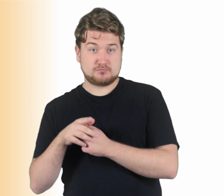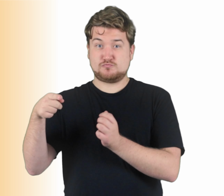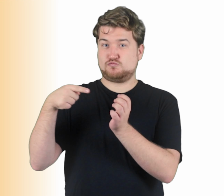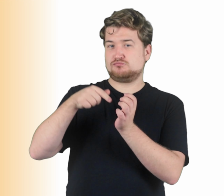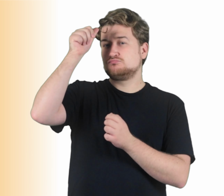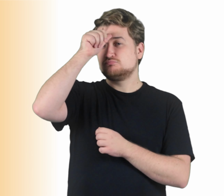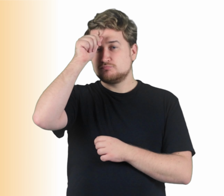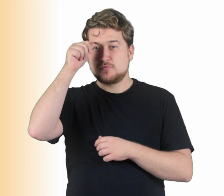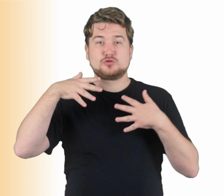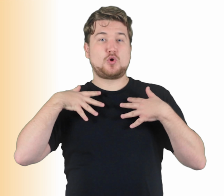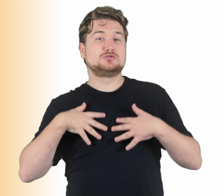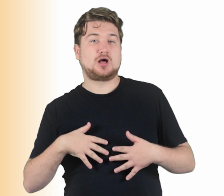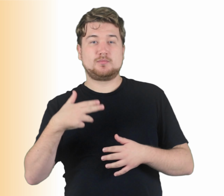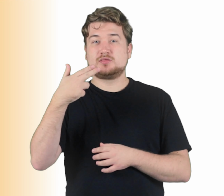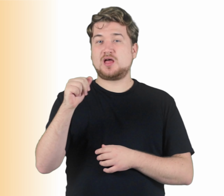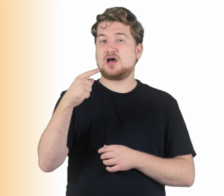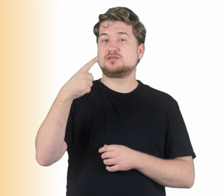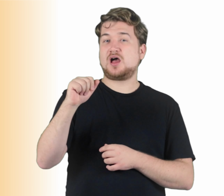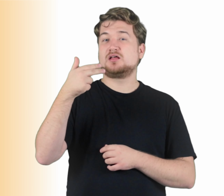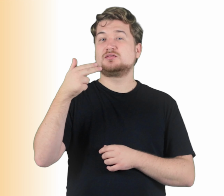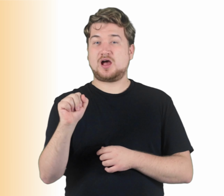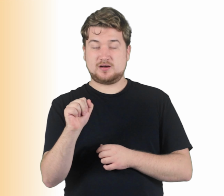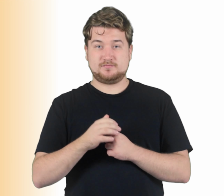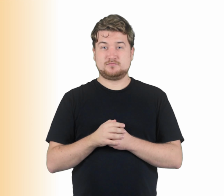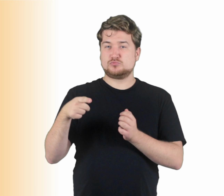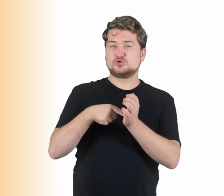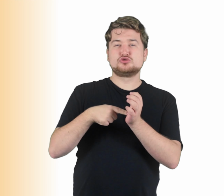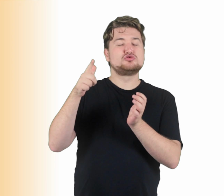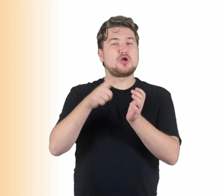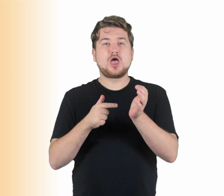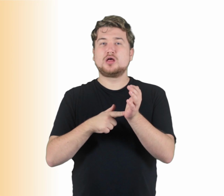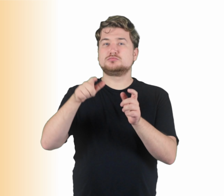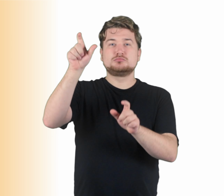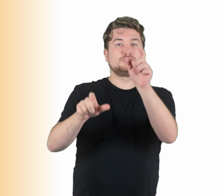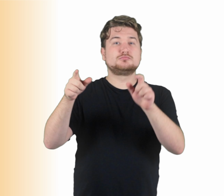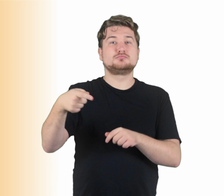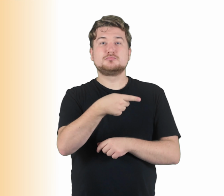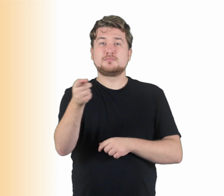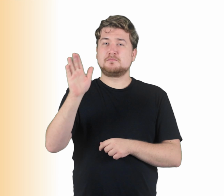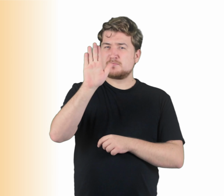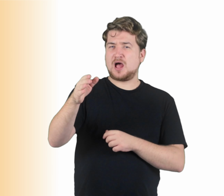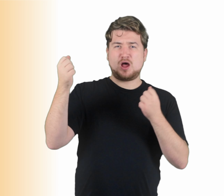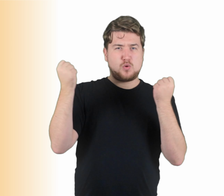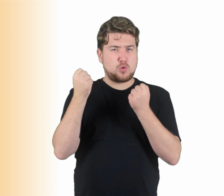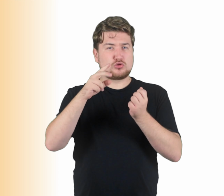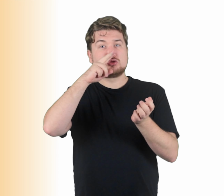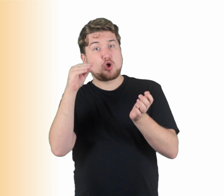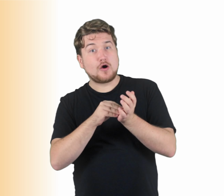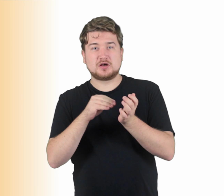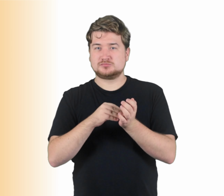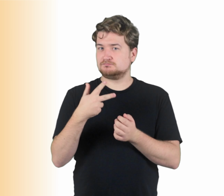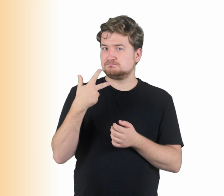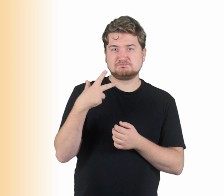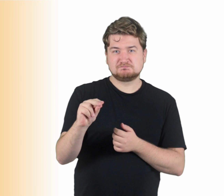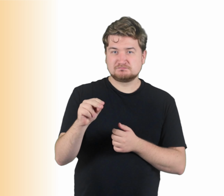To tożsamość nadana. To są często osoby, które nie mają wielu doświadczeń życiowych,